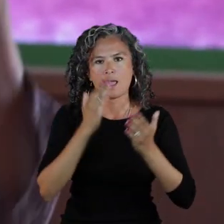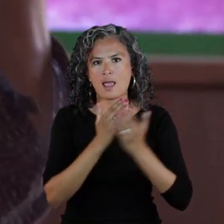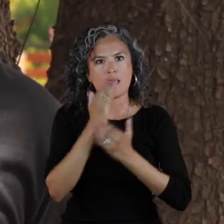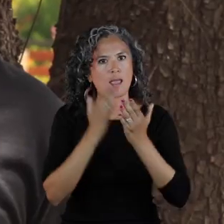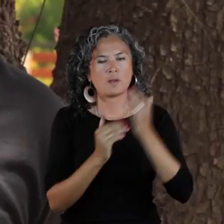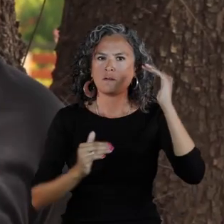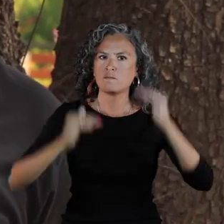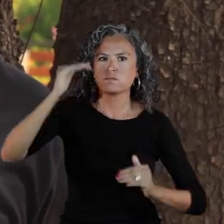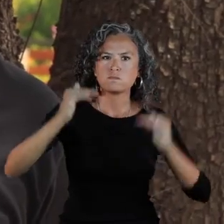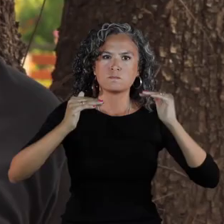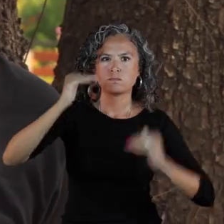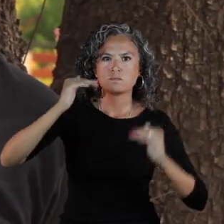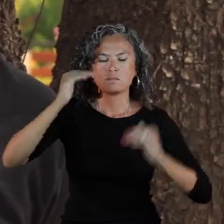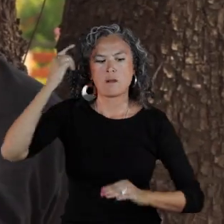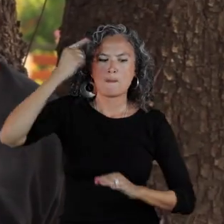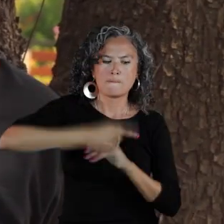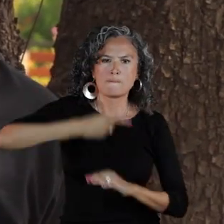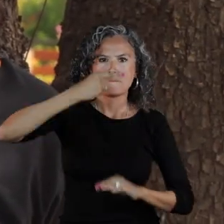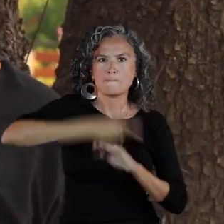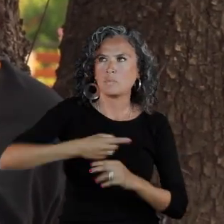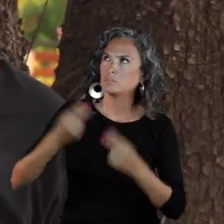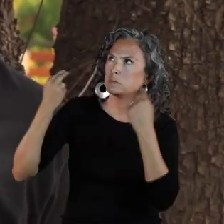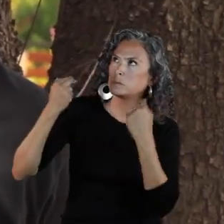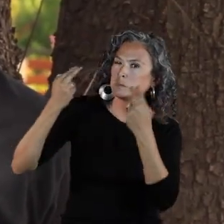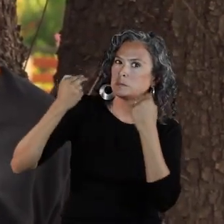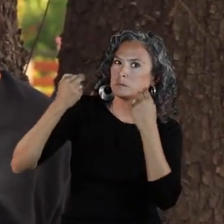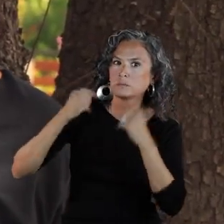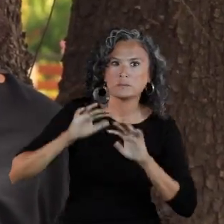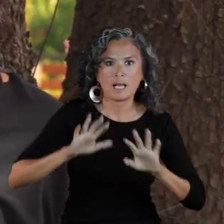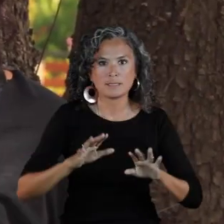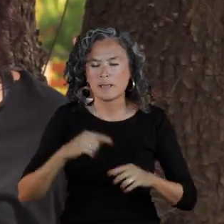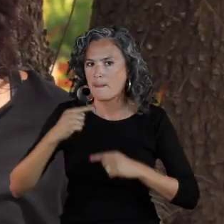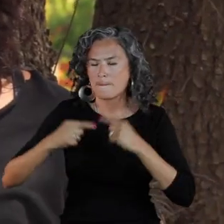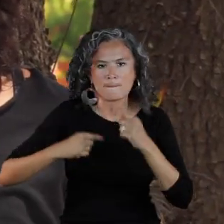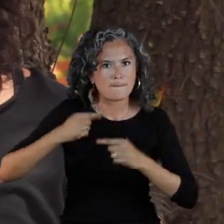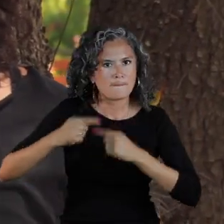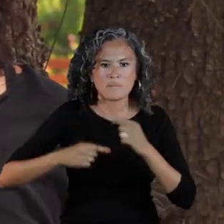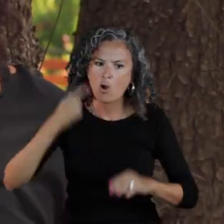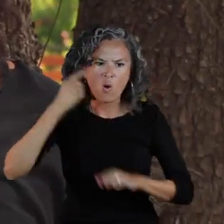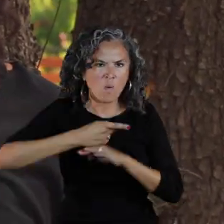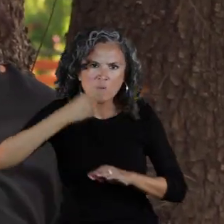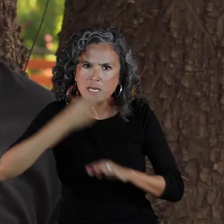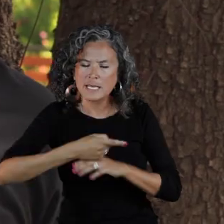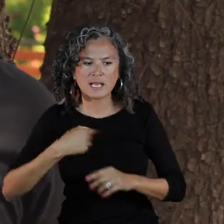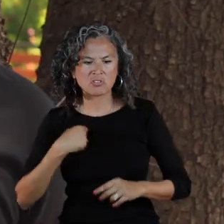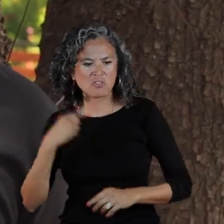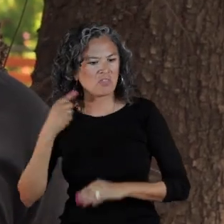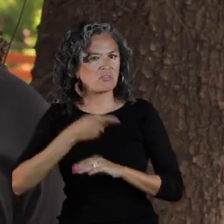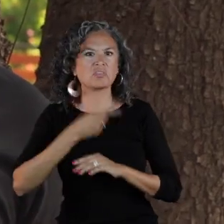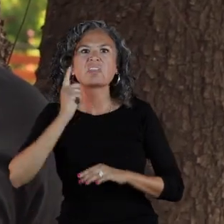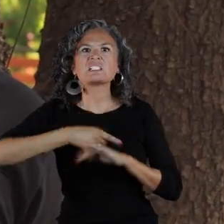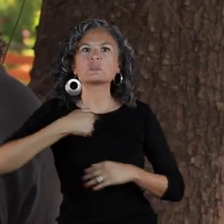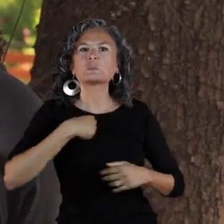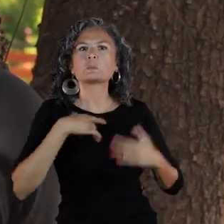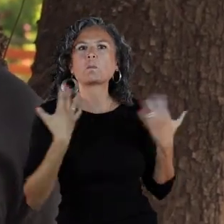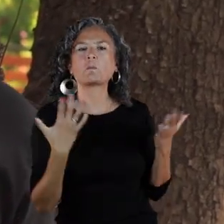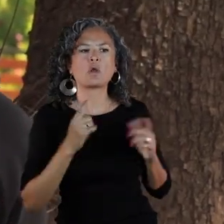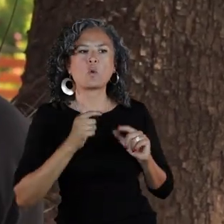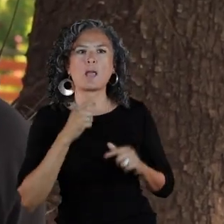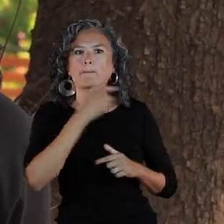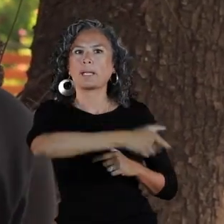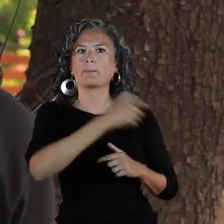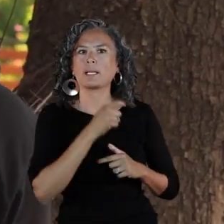sistemáticamente es uno que impone, que obliga, que toma lasdecisiones, no es un ida y vuelta.